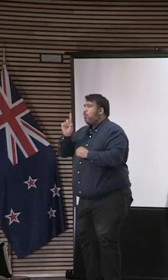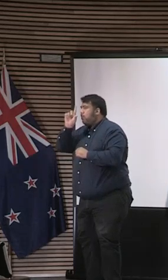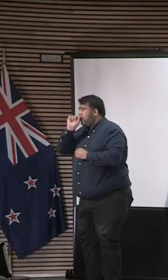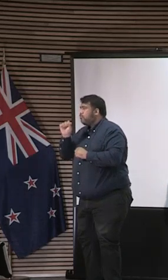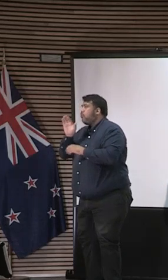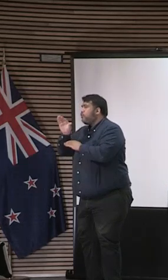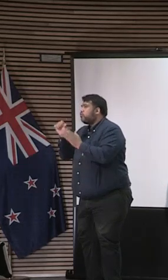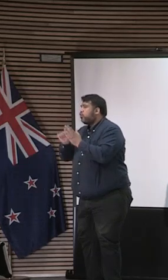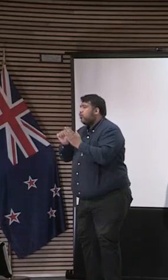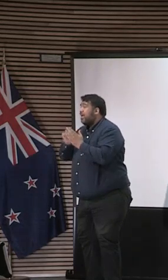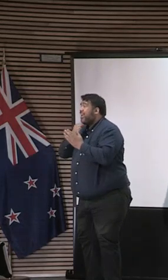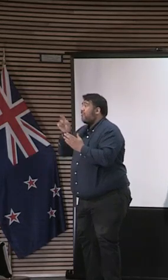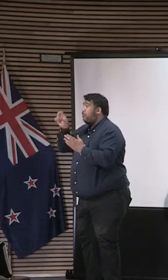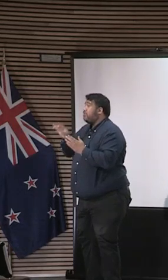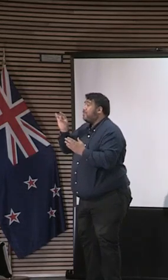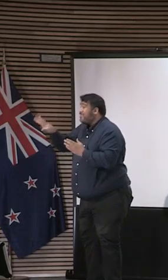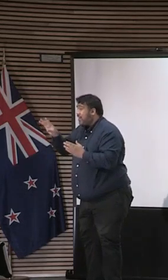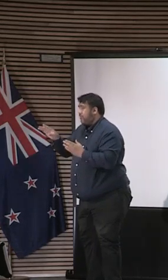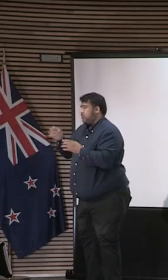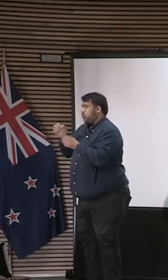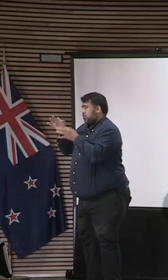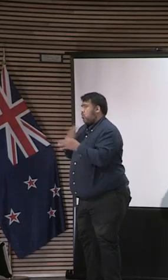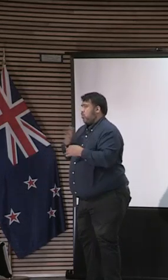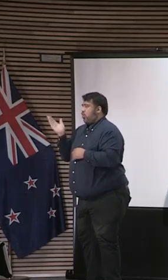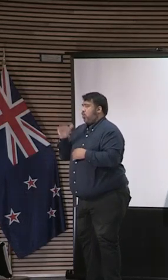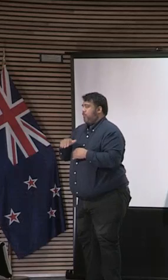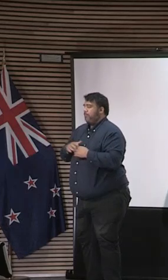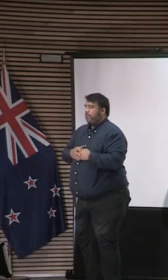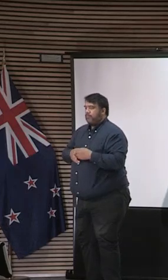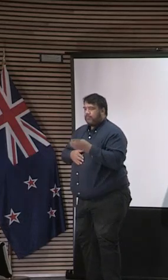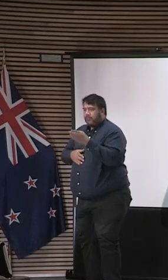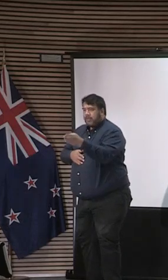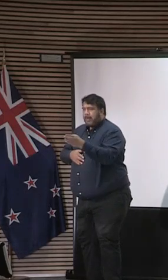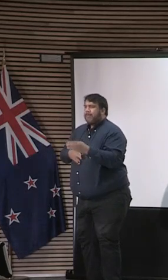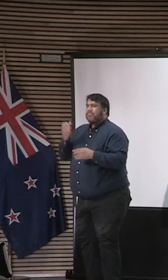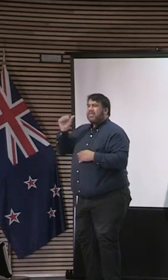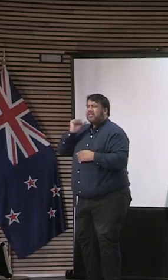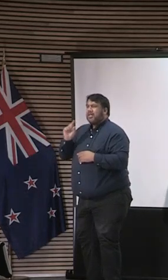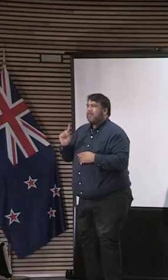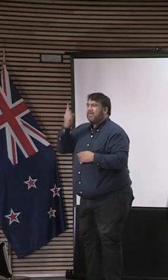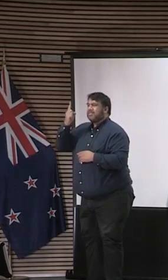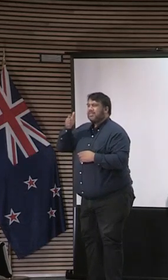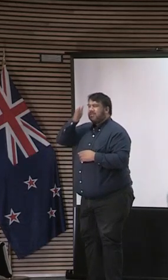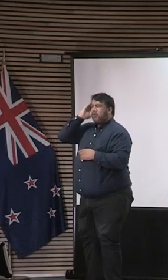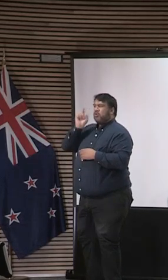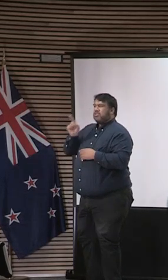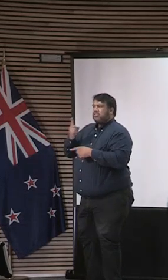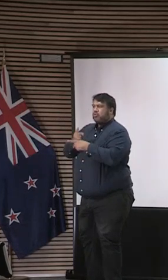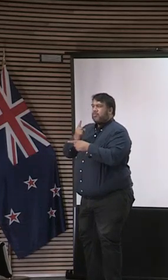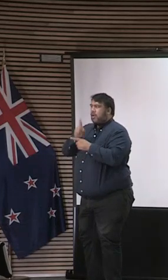nui atu te whakatau whakatau mo